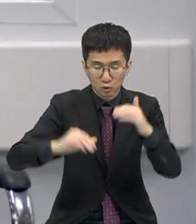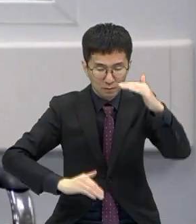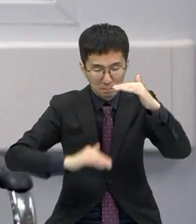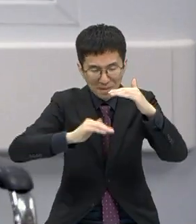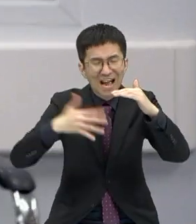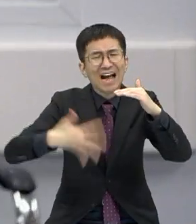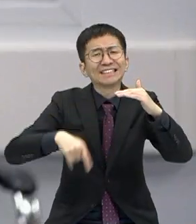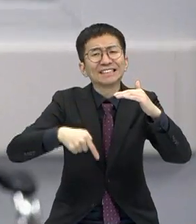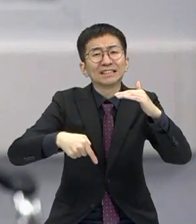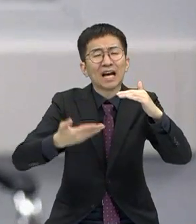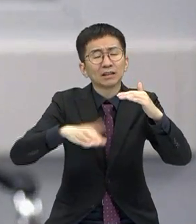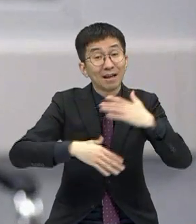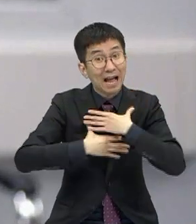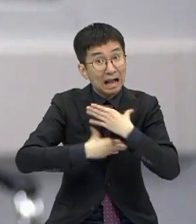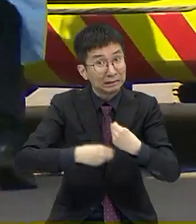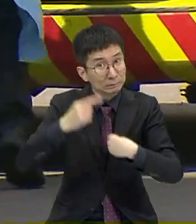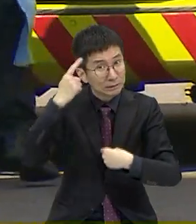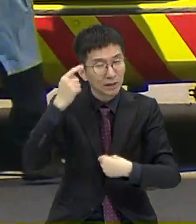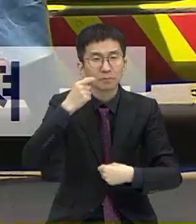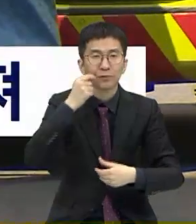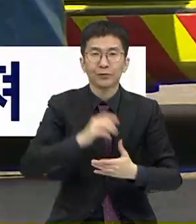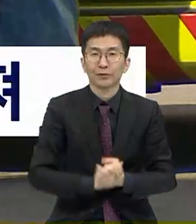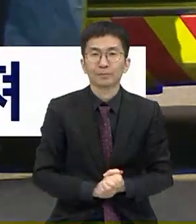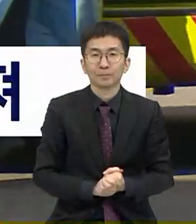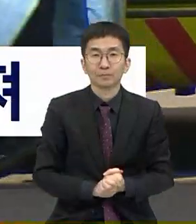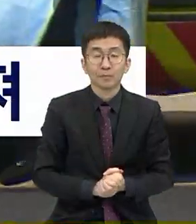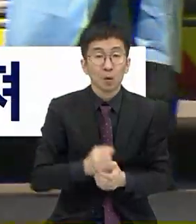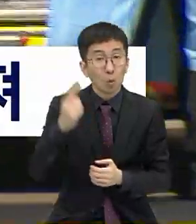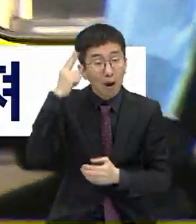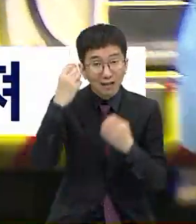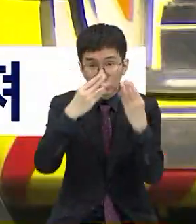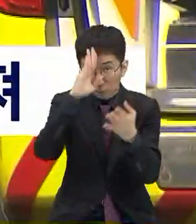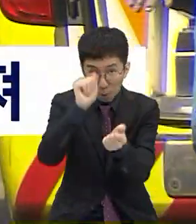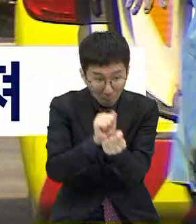안심할 수는 없습니다. 신규 확진자가 몰린 서울는 67.3%까지